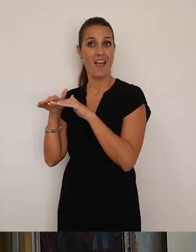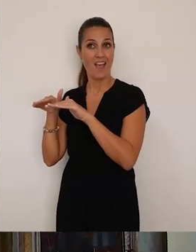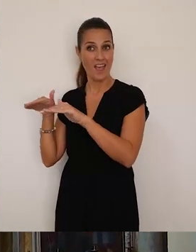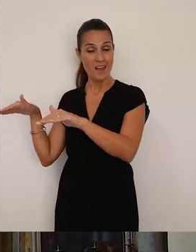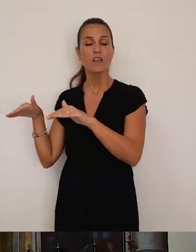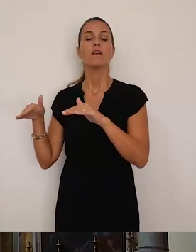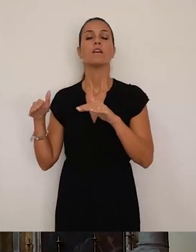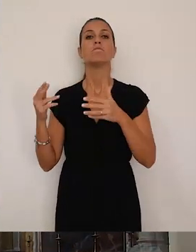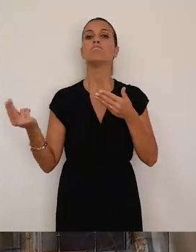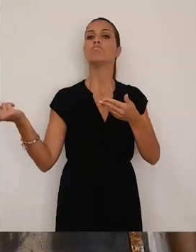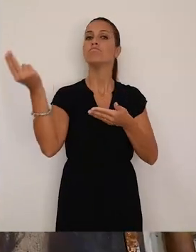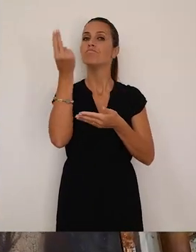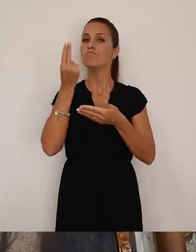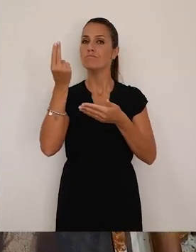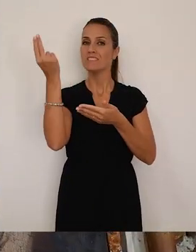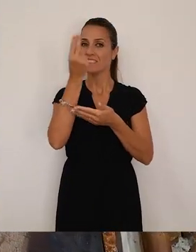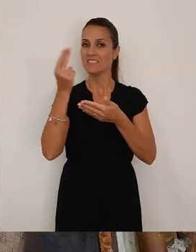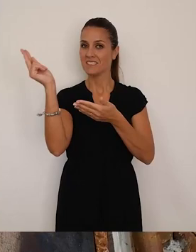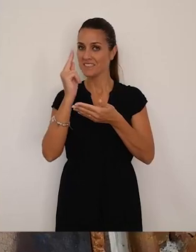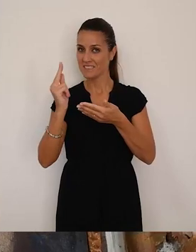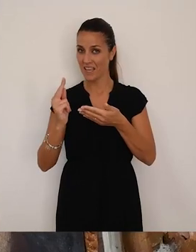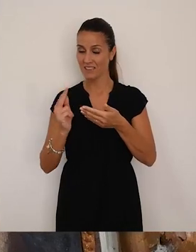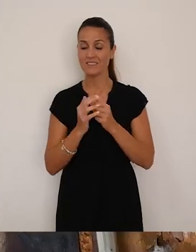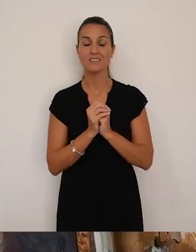di stucchi e vivide decorazioni.